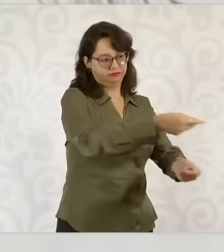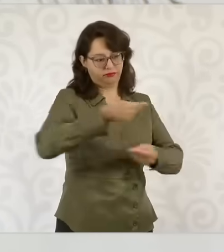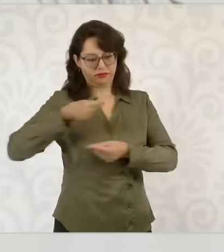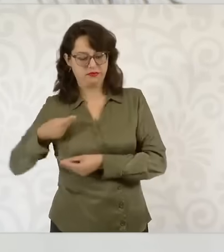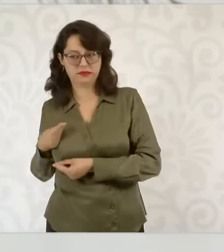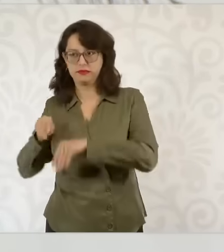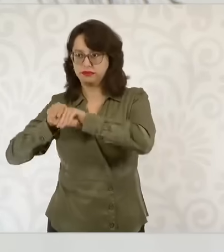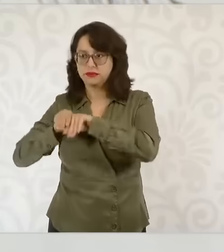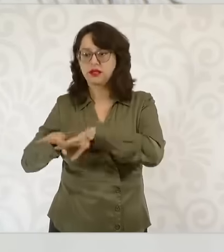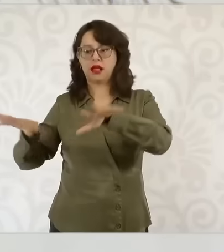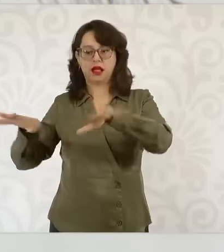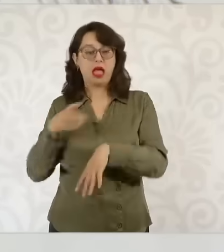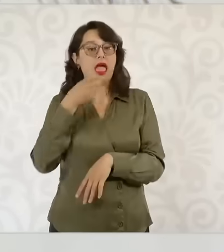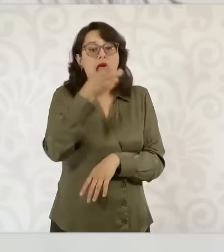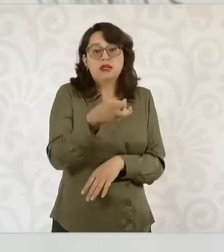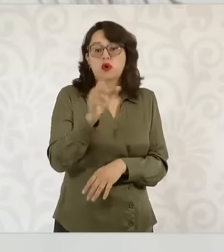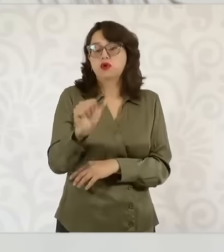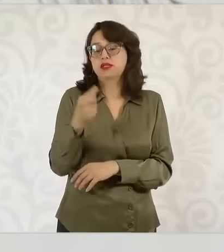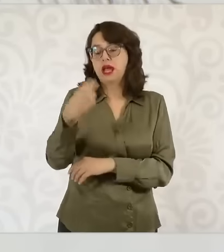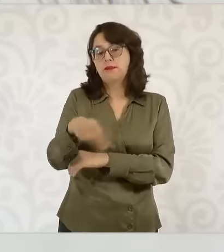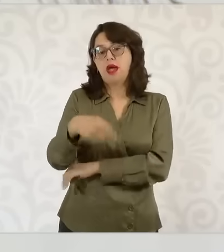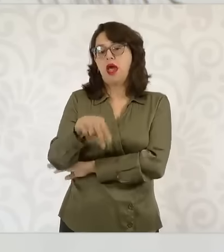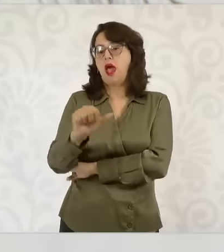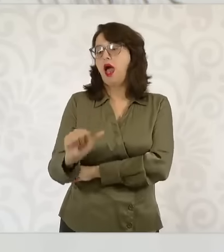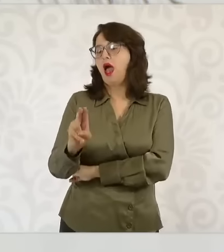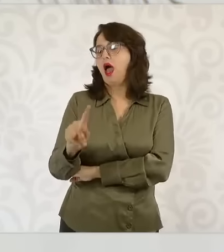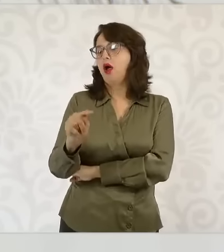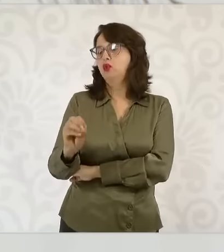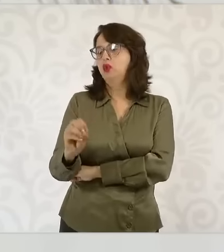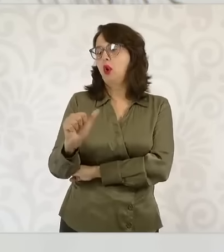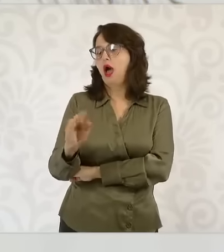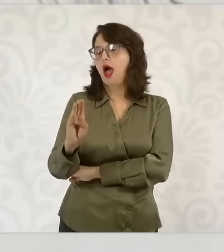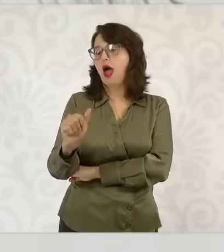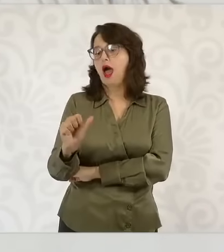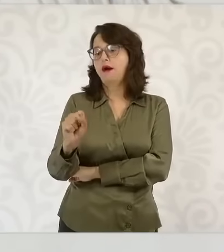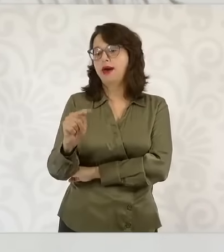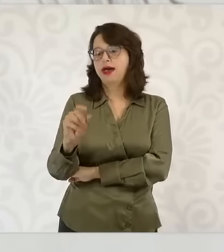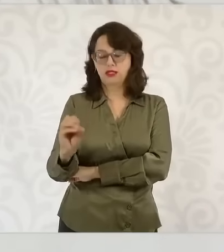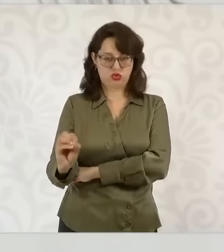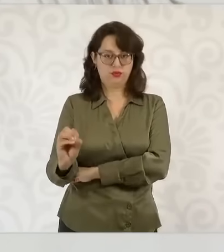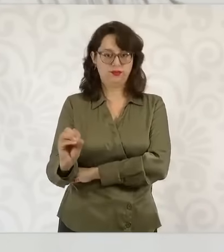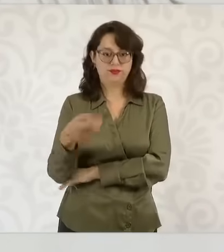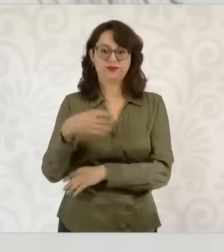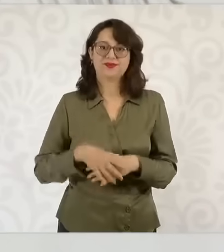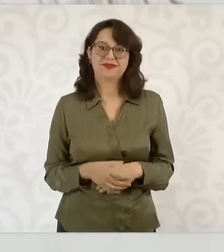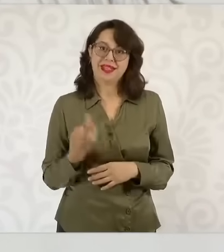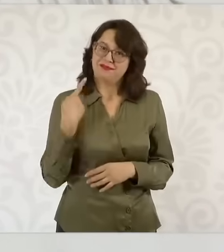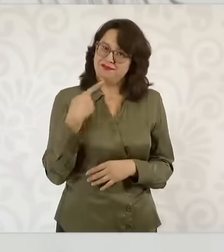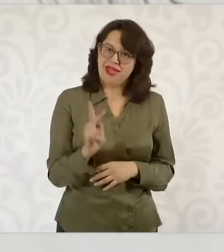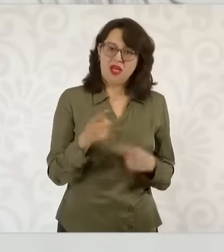empresa, para esa fábrica. Pero es muy distinto que en el sureste mexicano pongas generadores